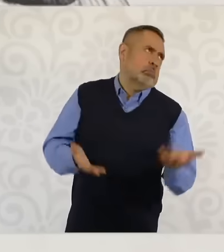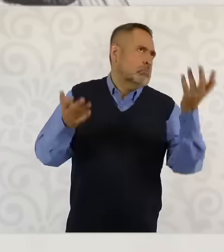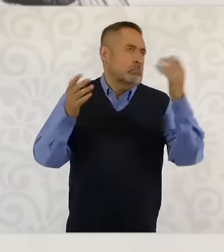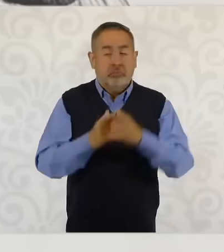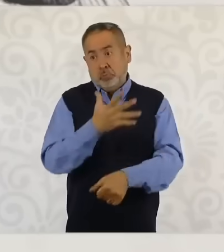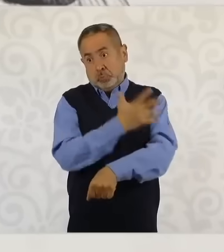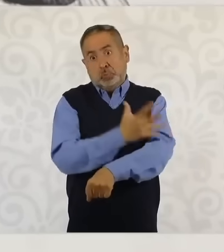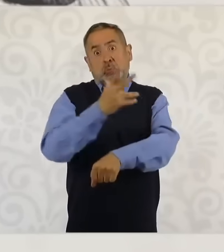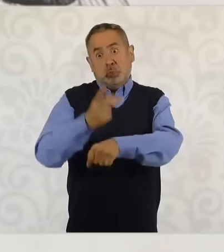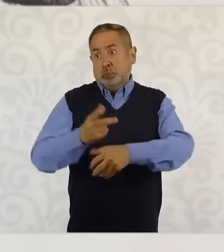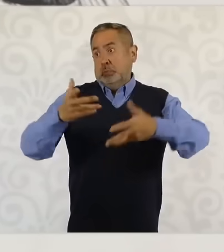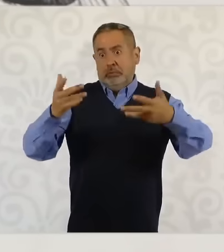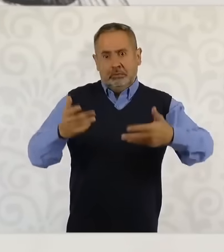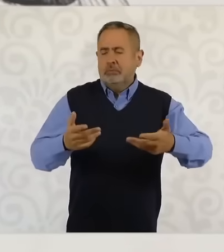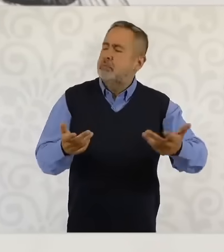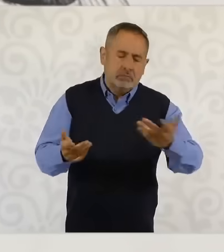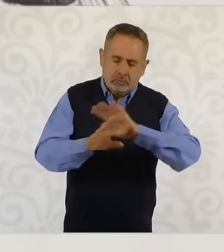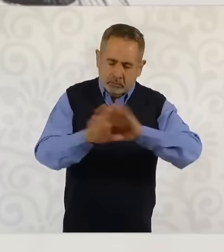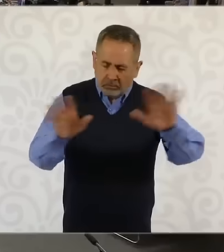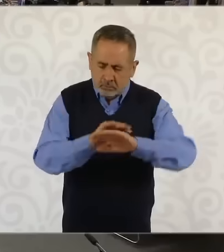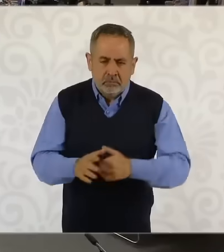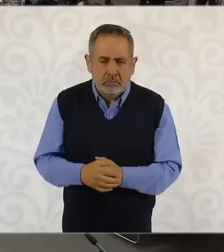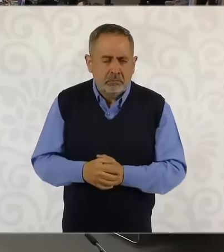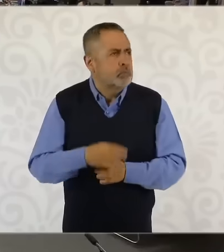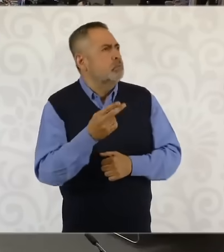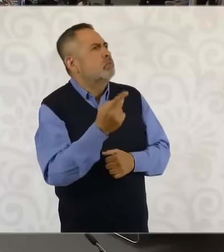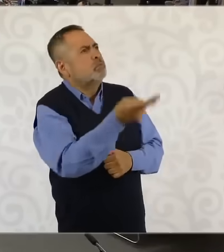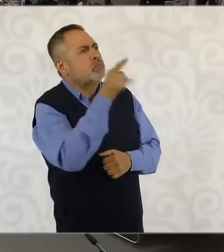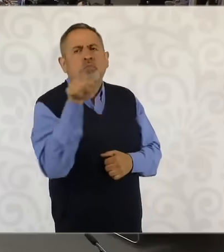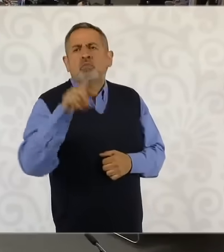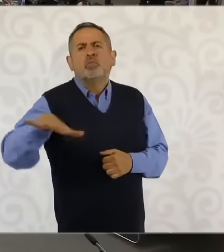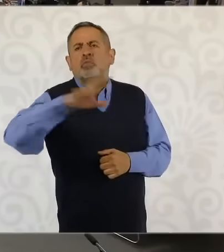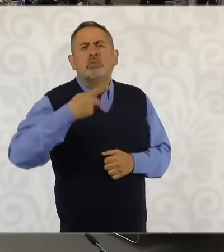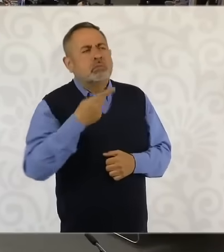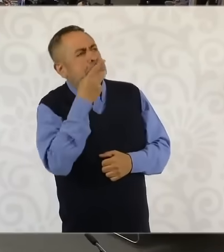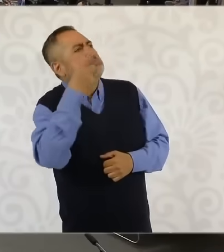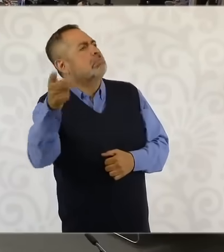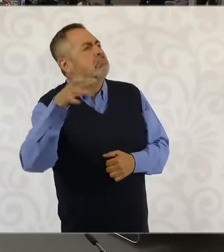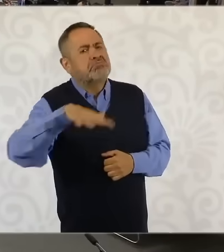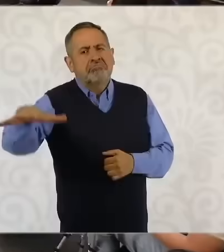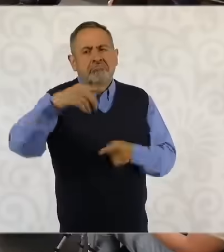honesto muy ¿Usted qué le dice a esas personas a esos ciudadanos que no son ni la oposición porque